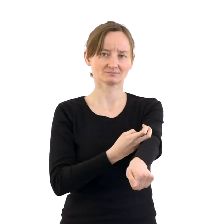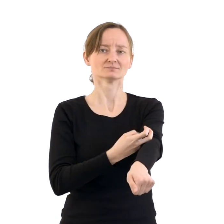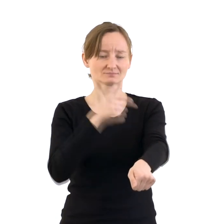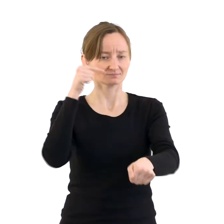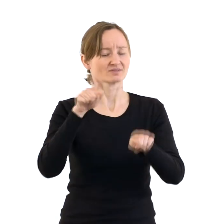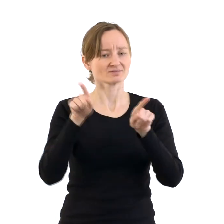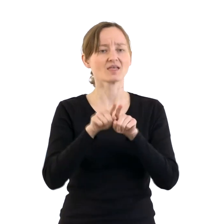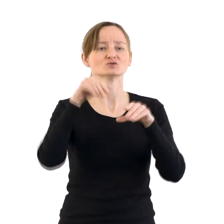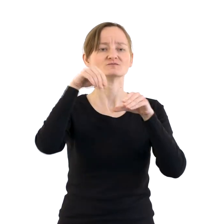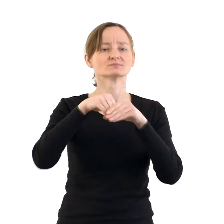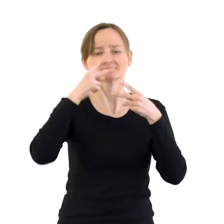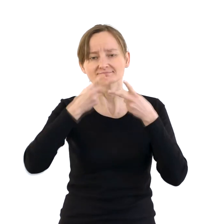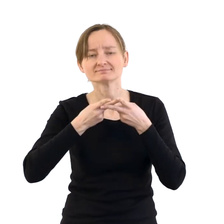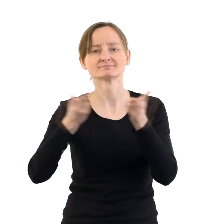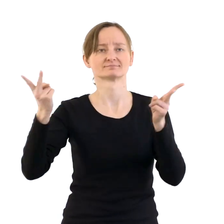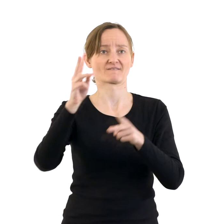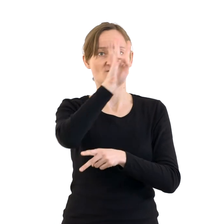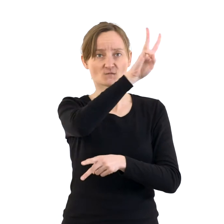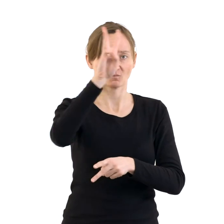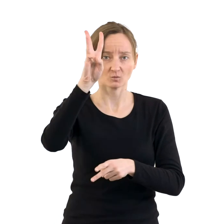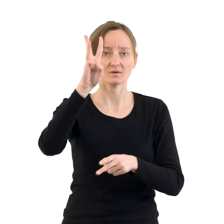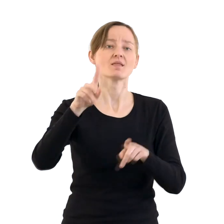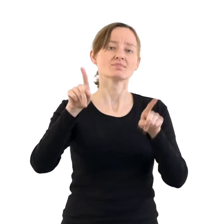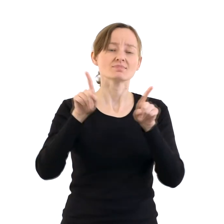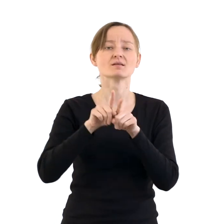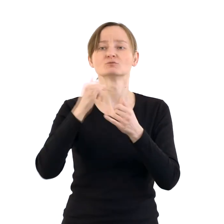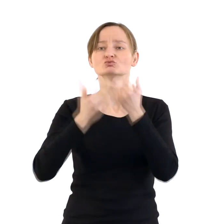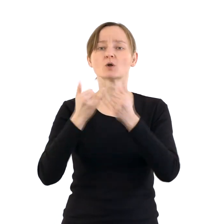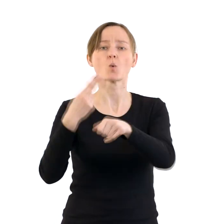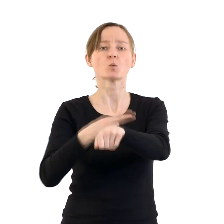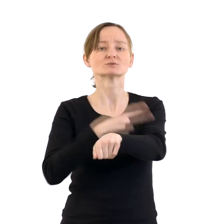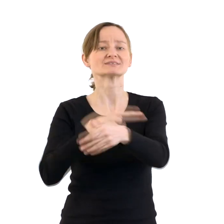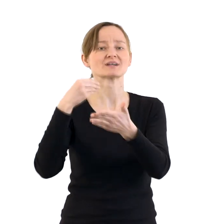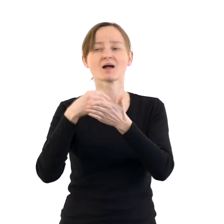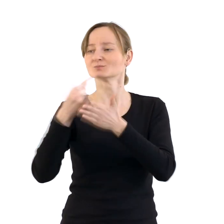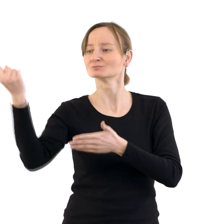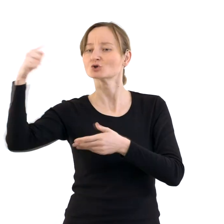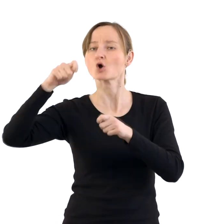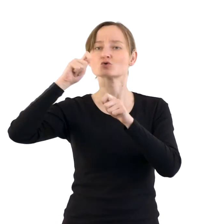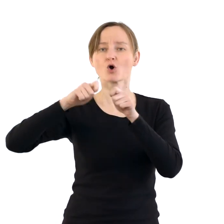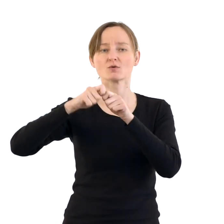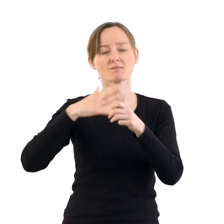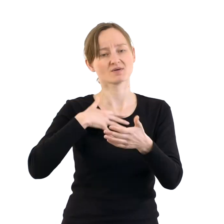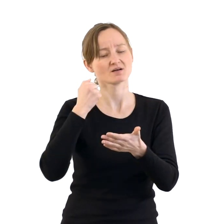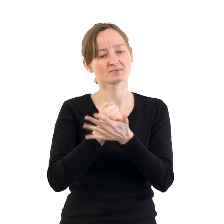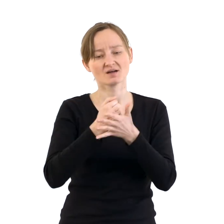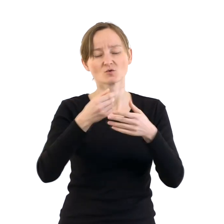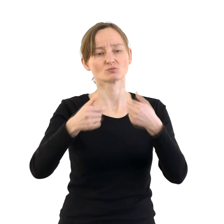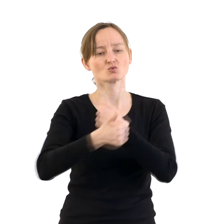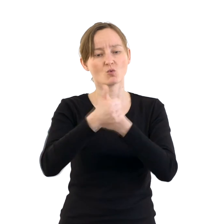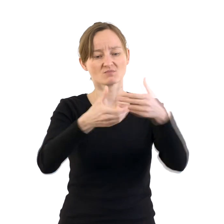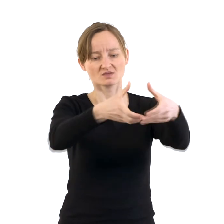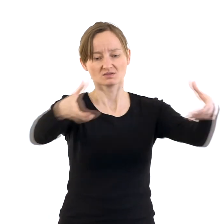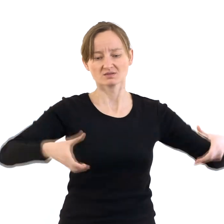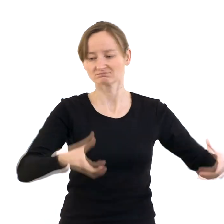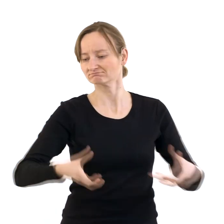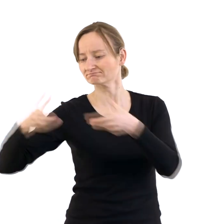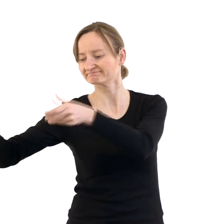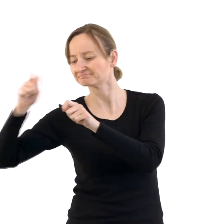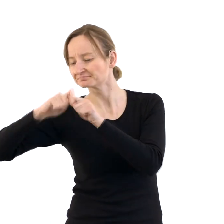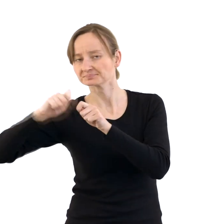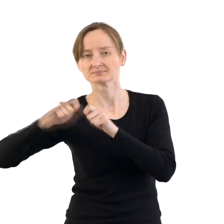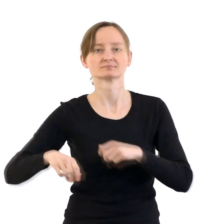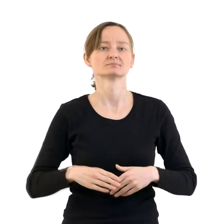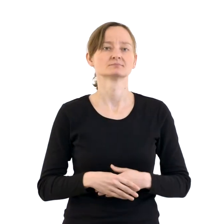umieszczać je na stronie internetowej i musi się poddać kontroli dokumentów przez Urząd Skarbowy.